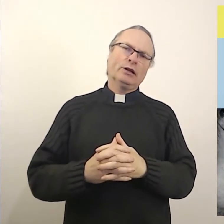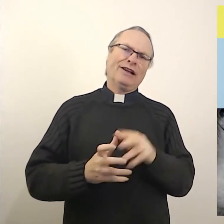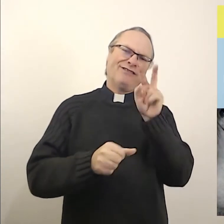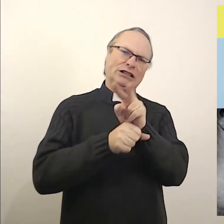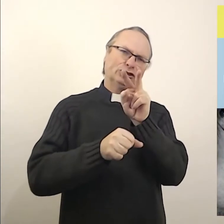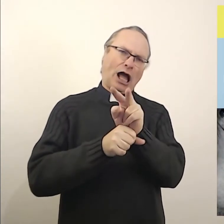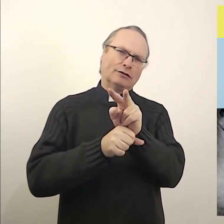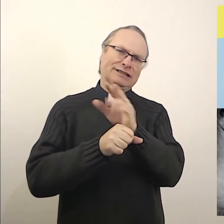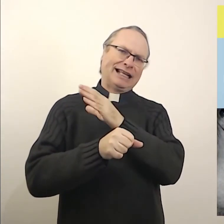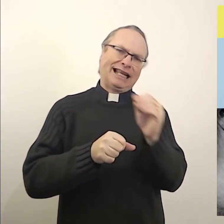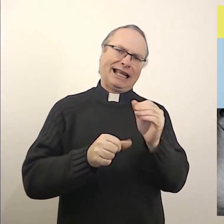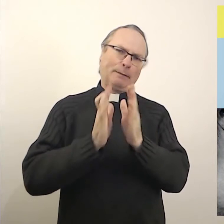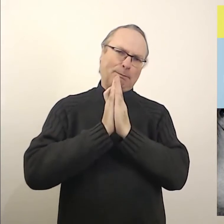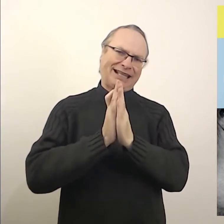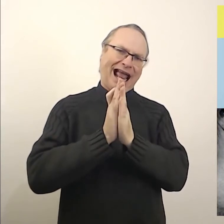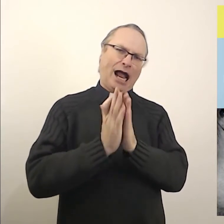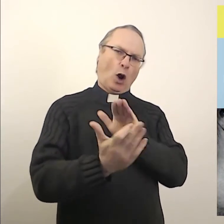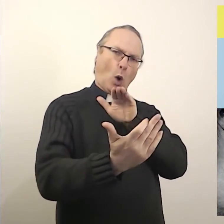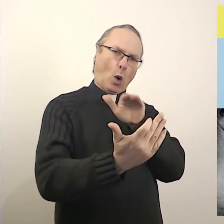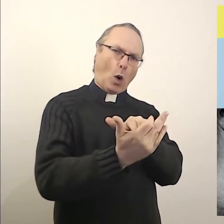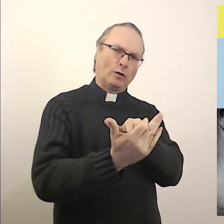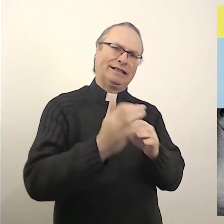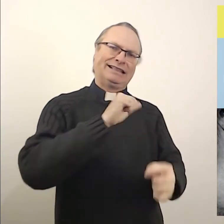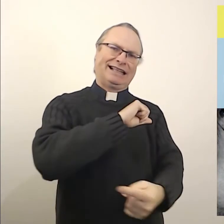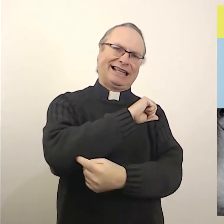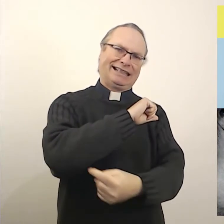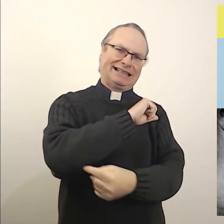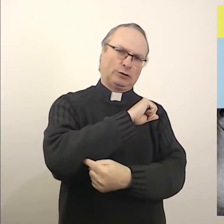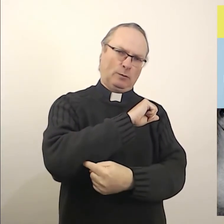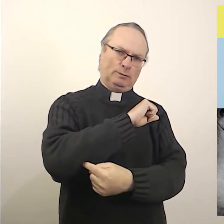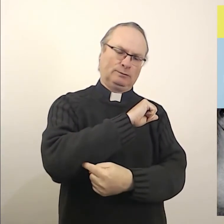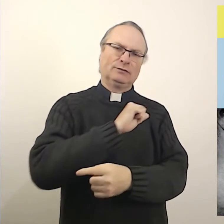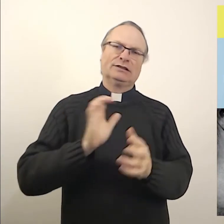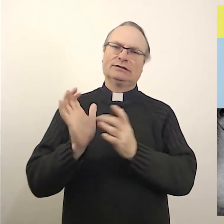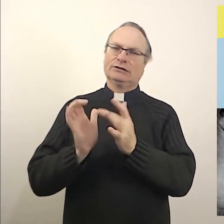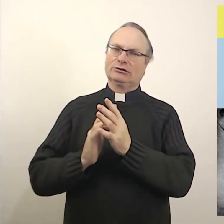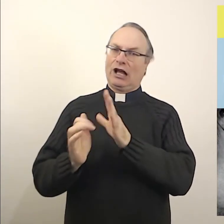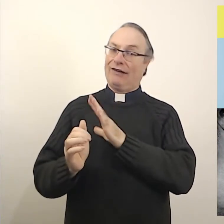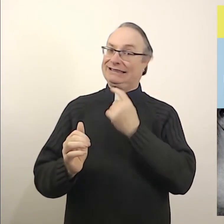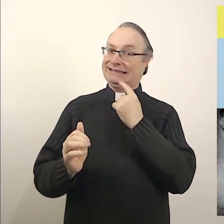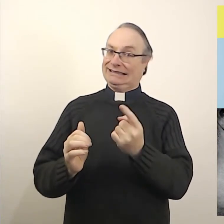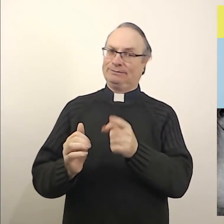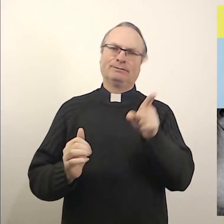Vigilance et prière contre la tentation. Jésus avait dit: